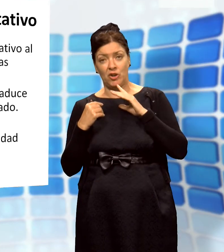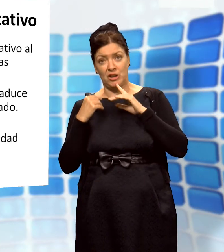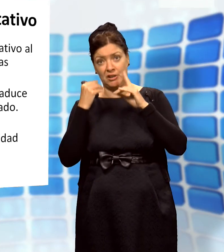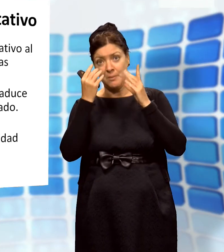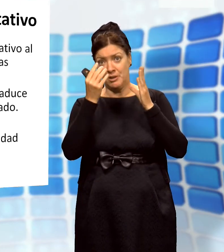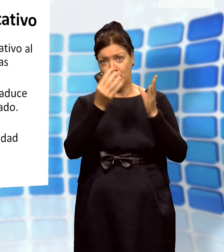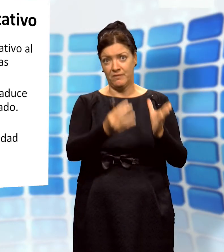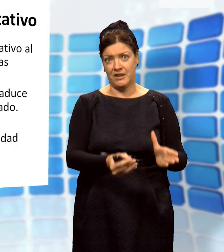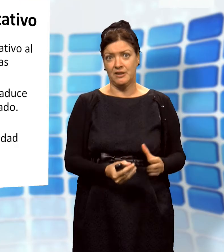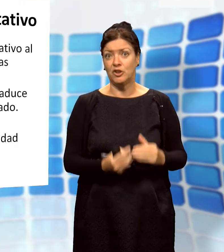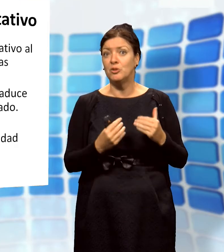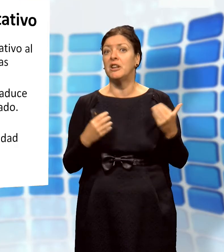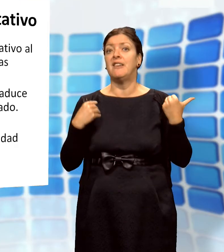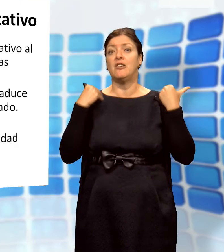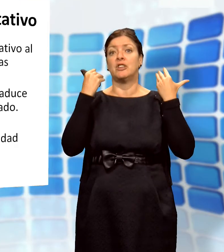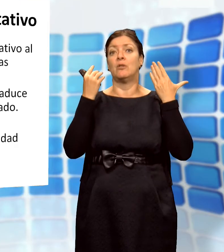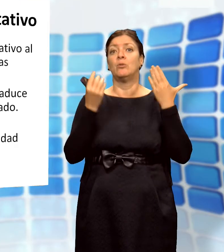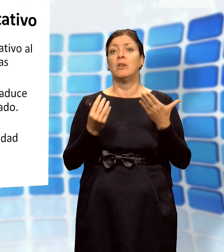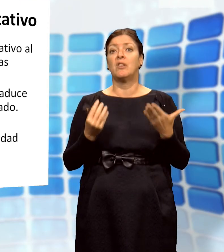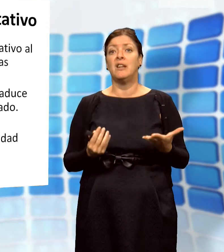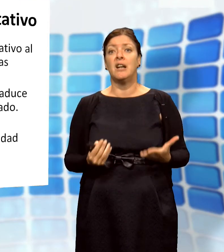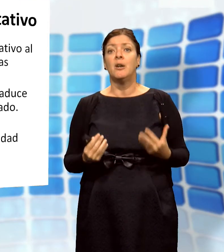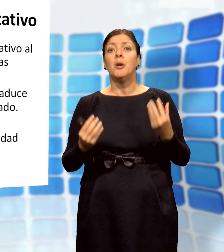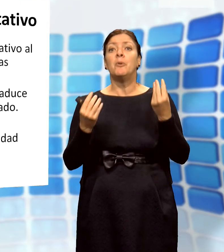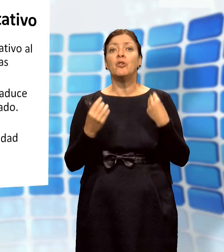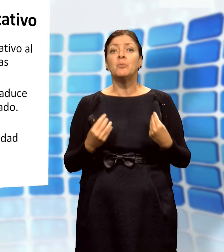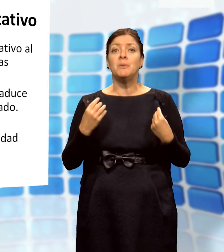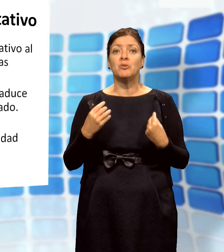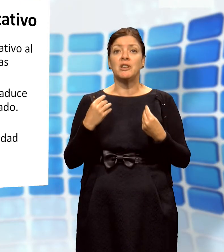los cambia y modifica. Somos herederos de la cultura occidental, pero no vivimos en